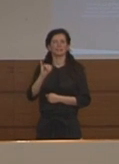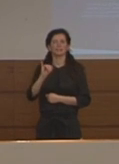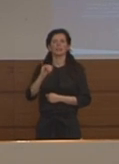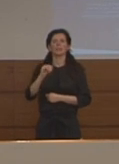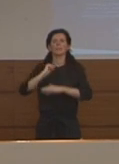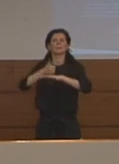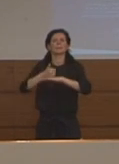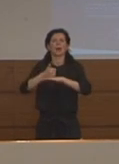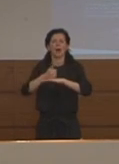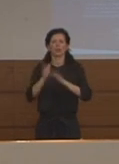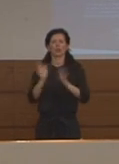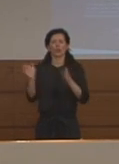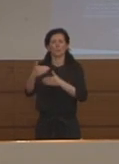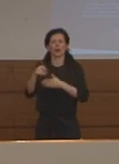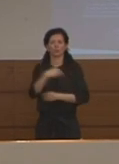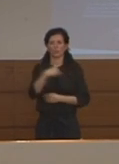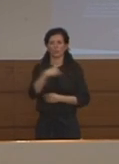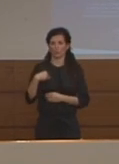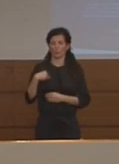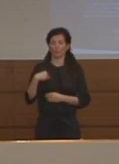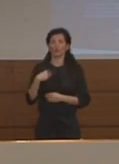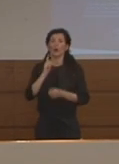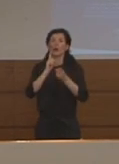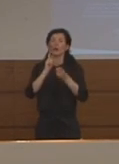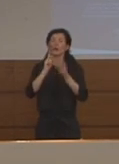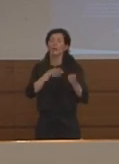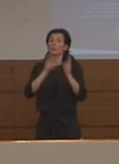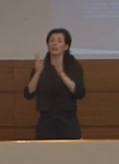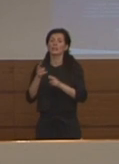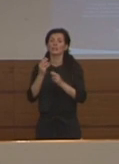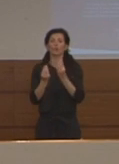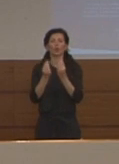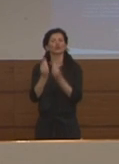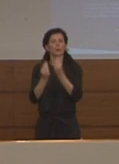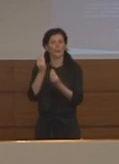del Policlinico Gemelli che questa sera mi accompagna nel corso di questa